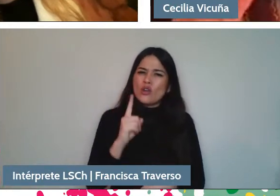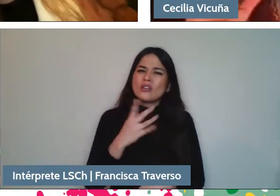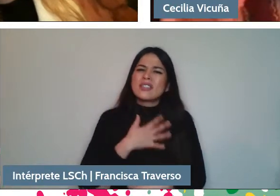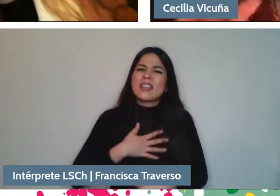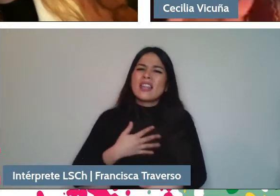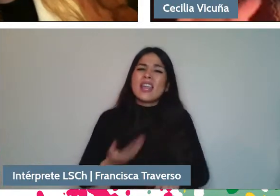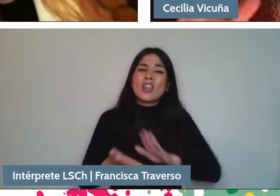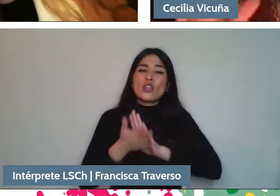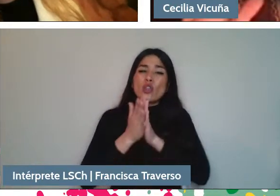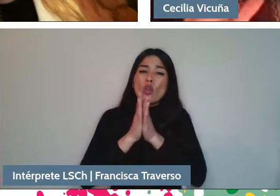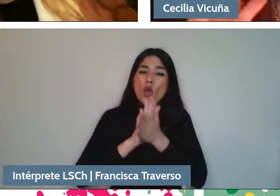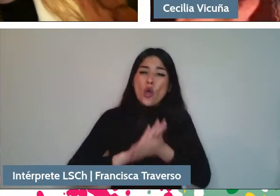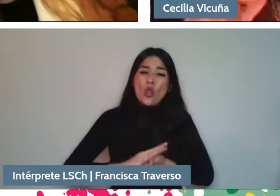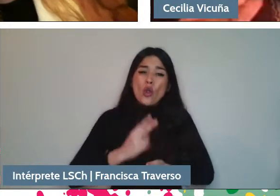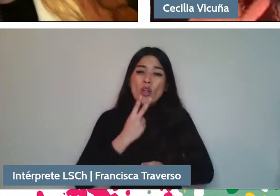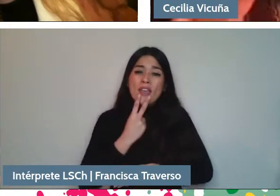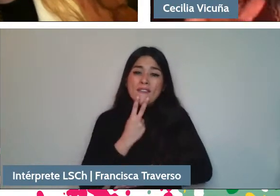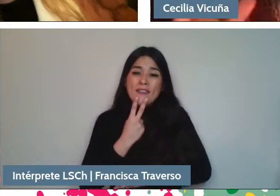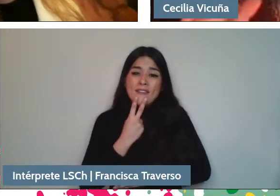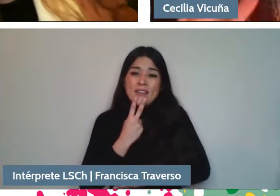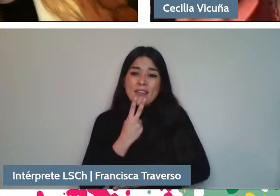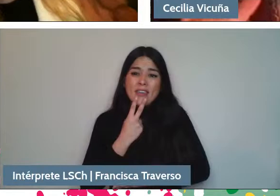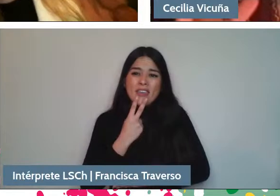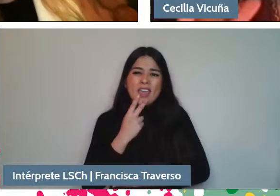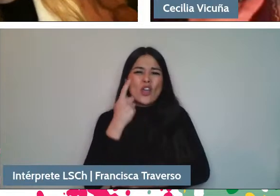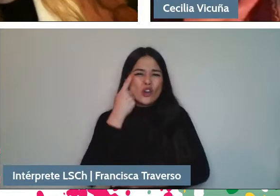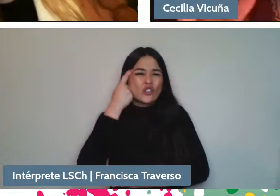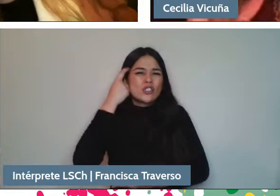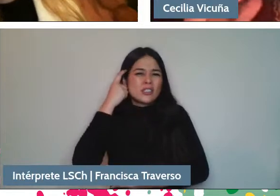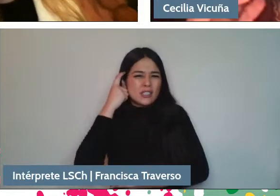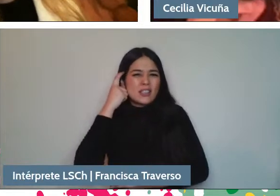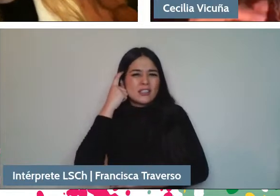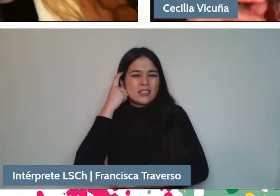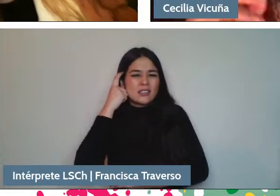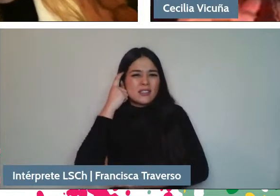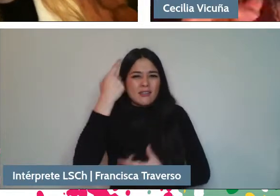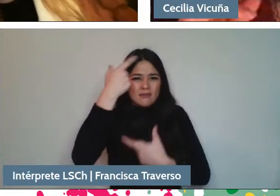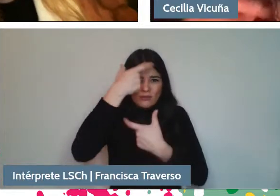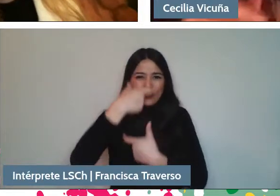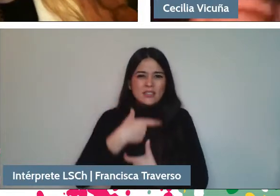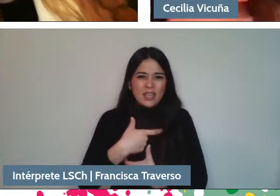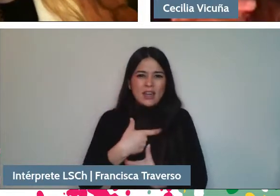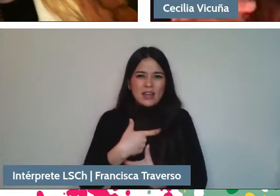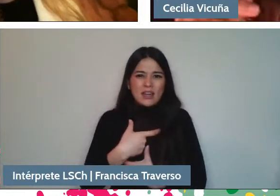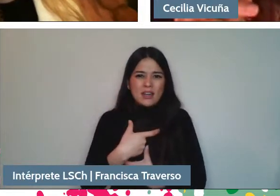está vibrando en una forma de conciencia, en una forma de ser, que se sabe ser.